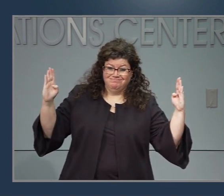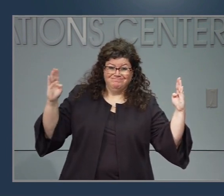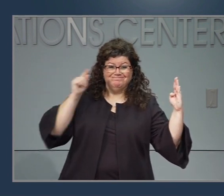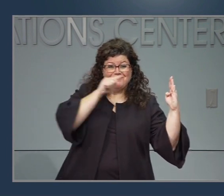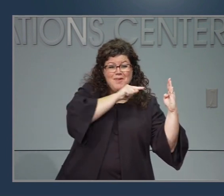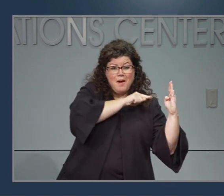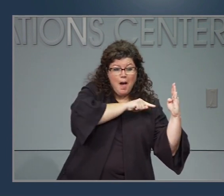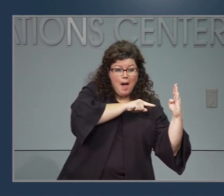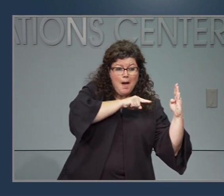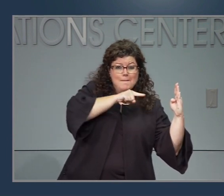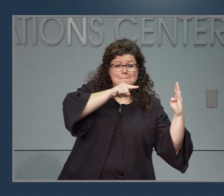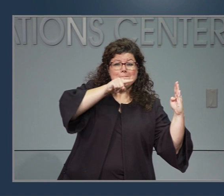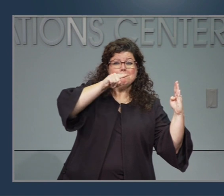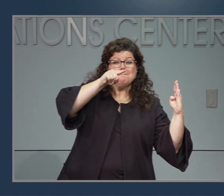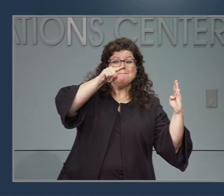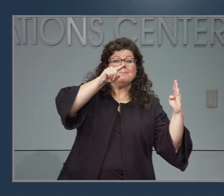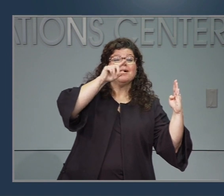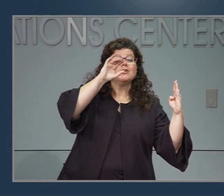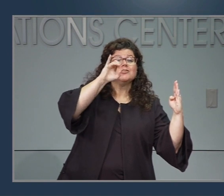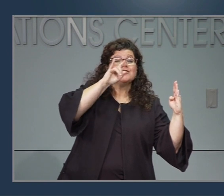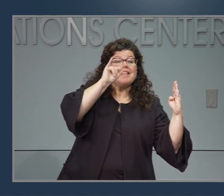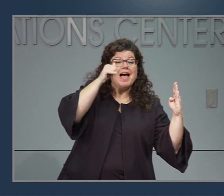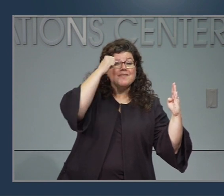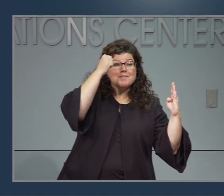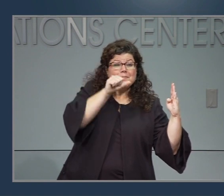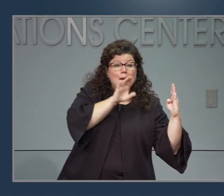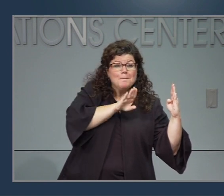que tuvimos en marzo la línea amarilla muestra nuestro pico